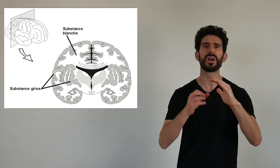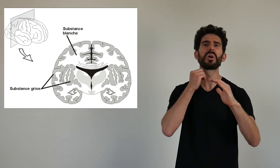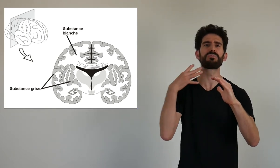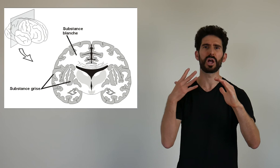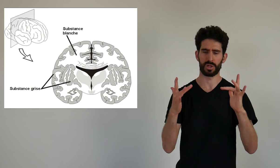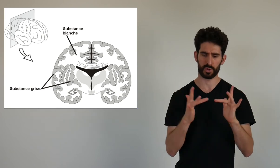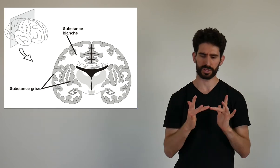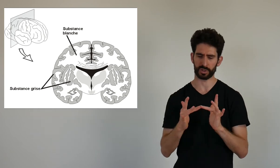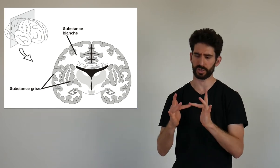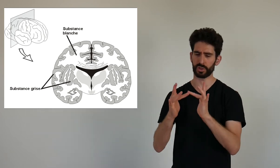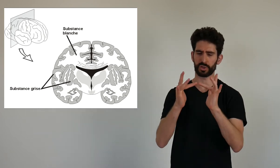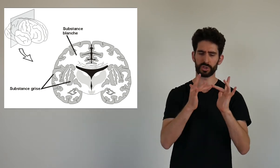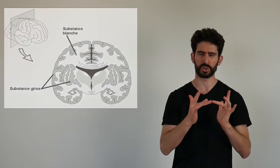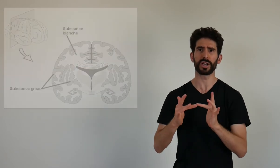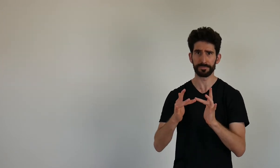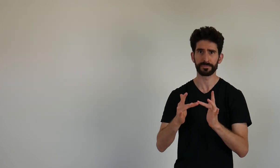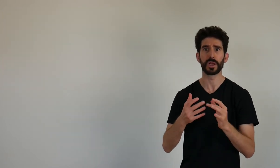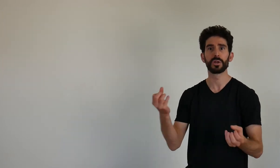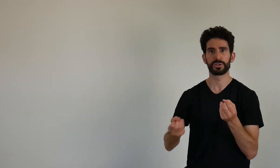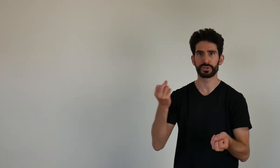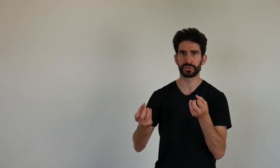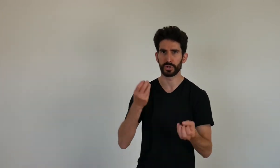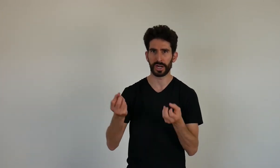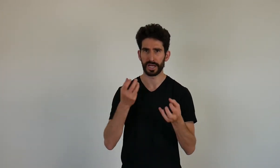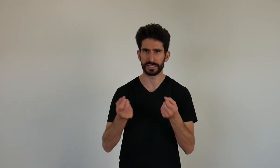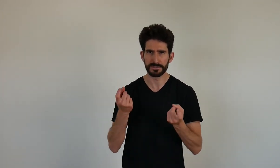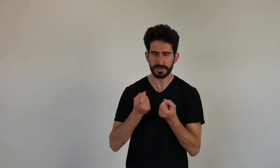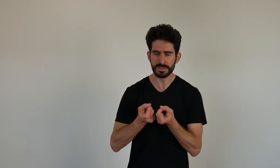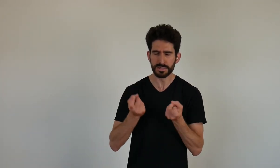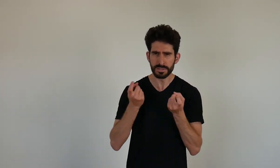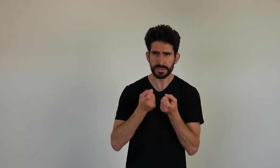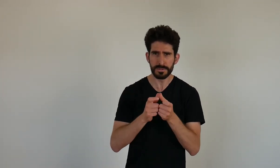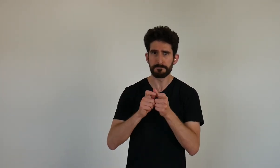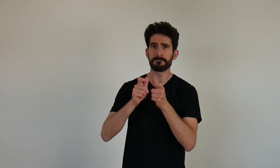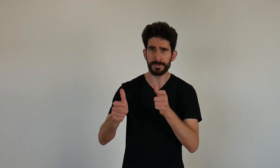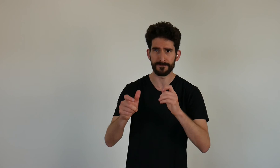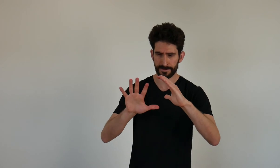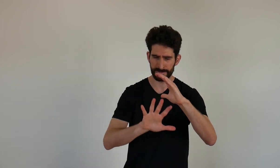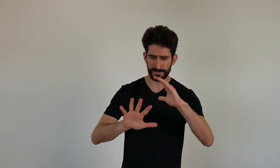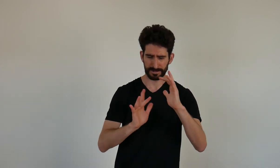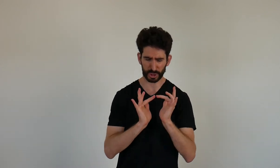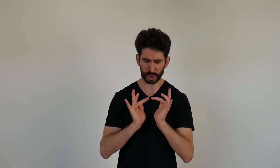la substance blanche regroupe les connexions neuronales. Pratiquer le jonglage régulièrement entraîne une augmentation des connexions